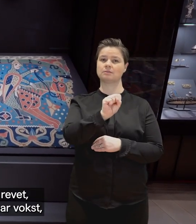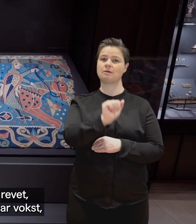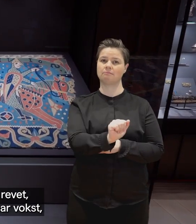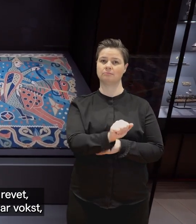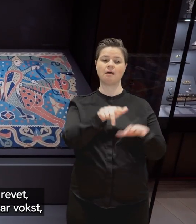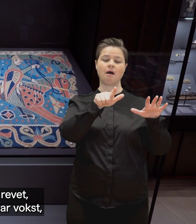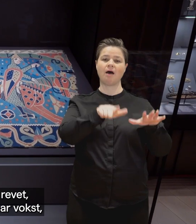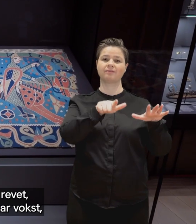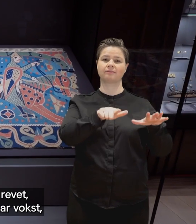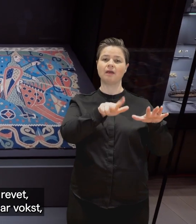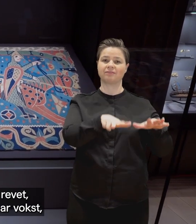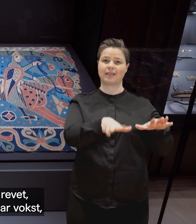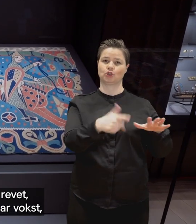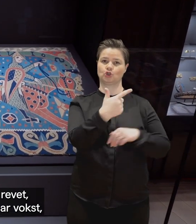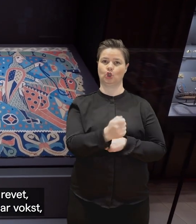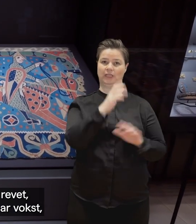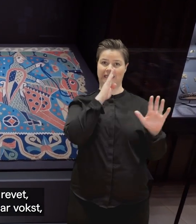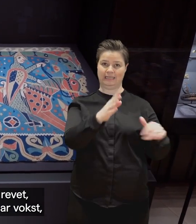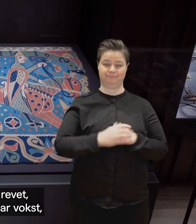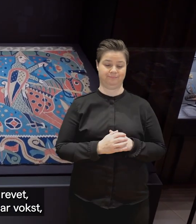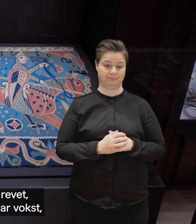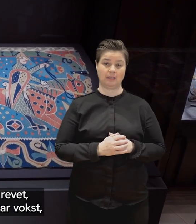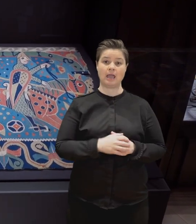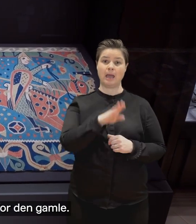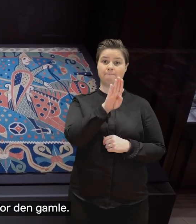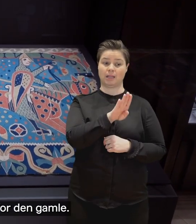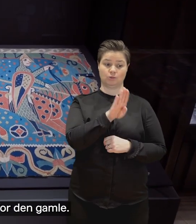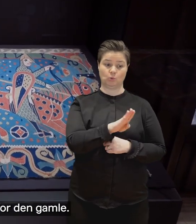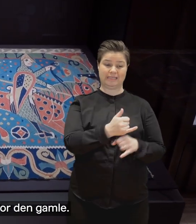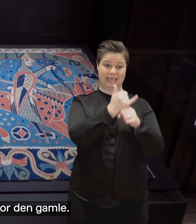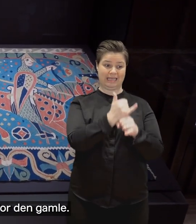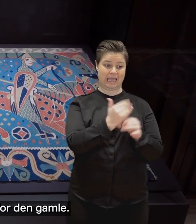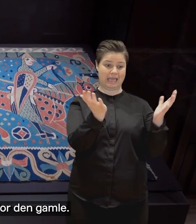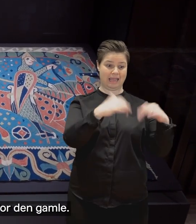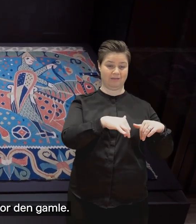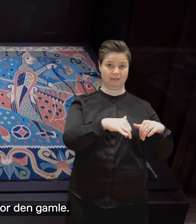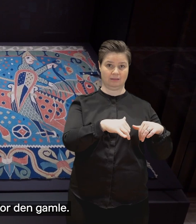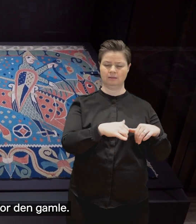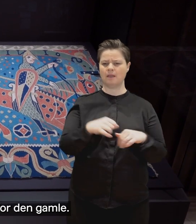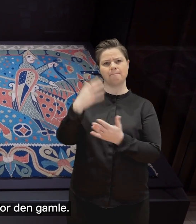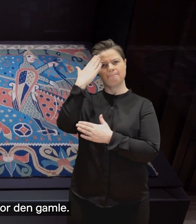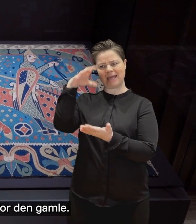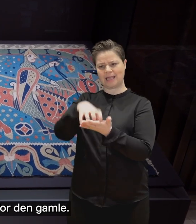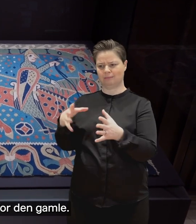Baldishol kirke blir revet, menigheten på Nes har vokst, og en ny kirke skal overta for den gamle.